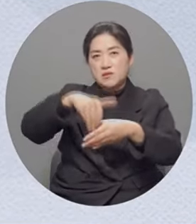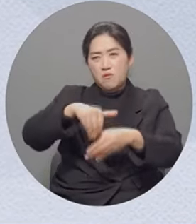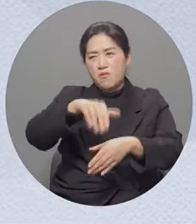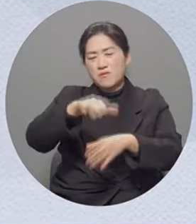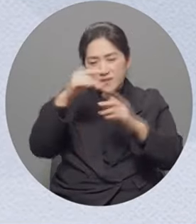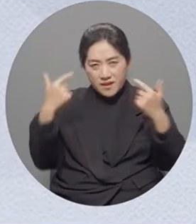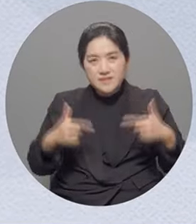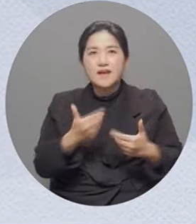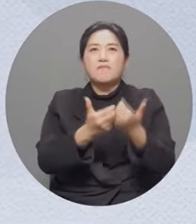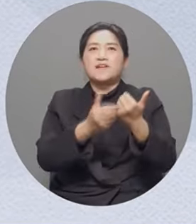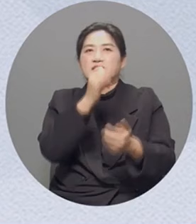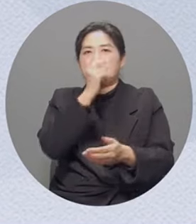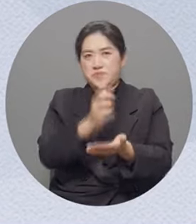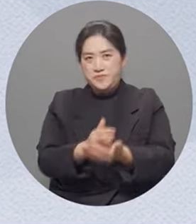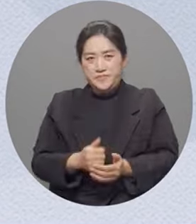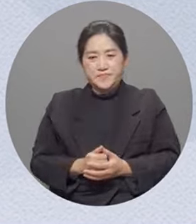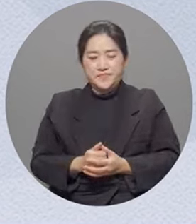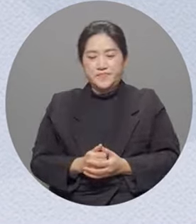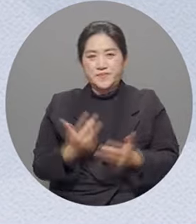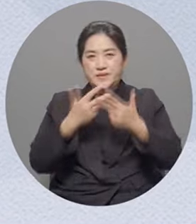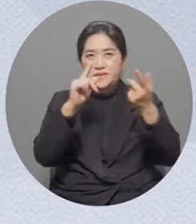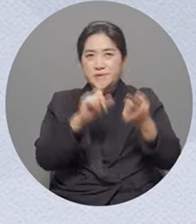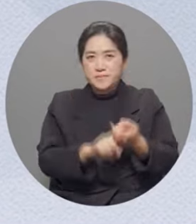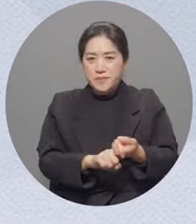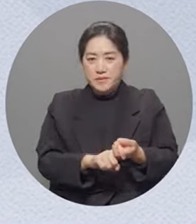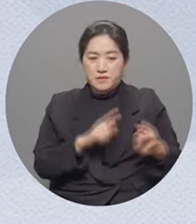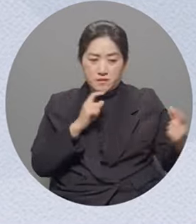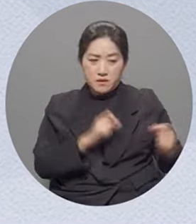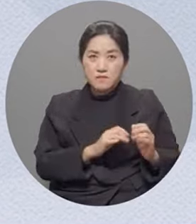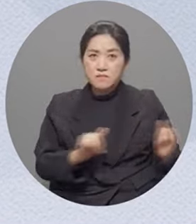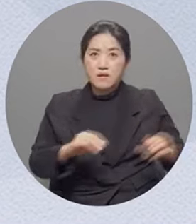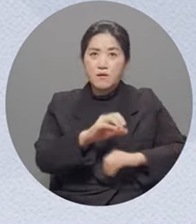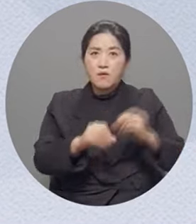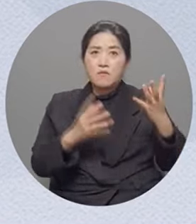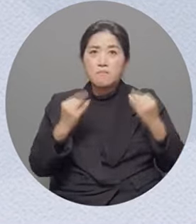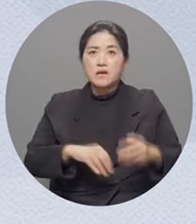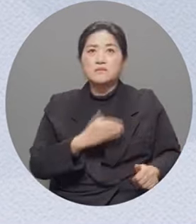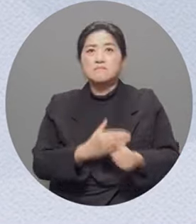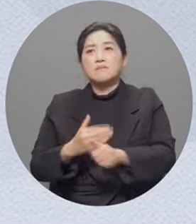이재명 대표는 모든 선거에는 갈등이 있다면서도 소위 친명계라 불리는 가까운